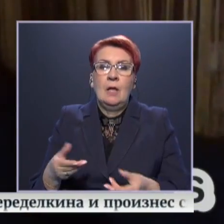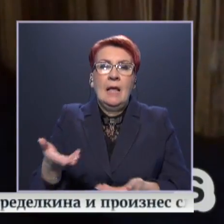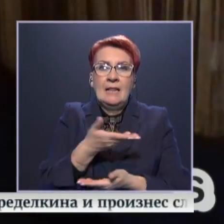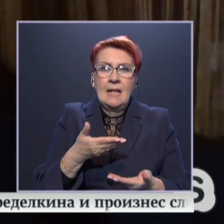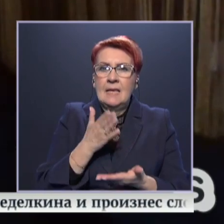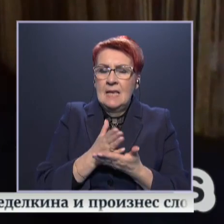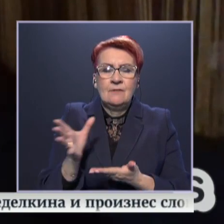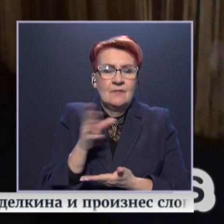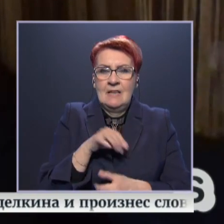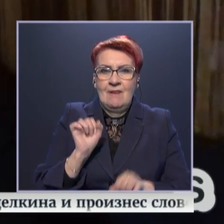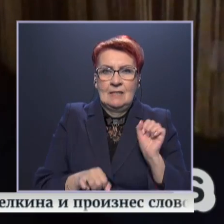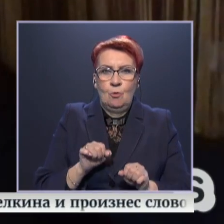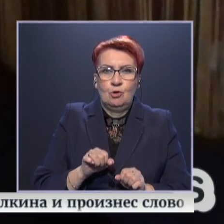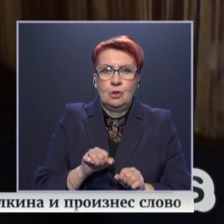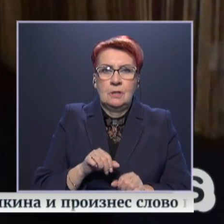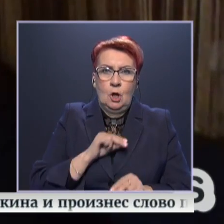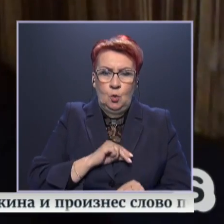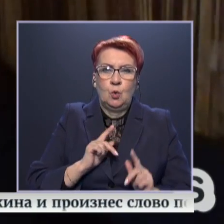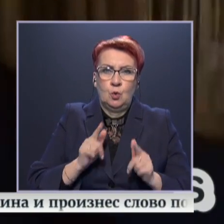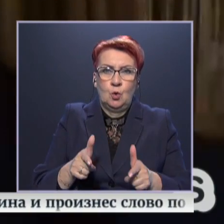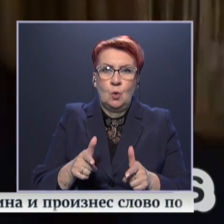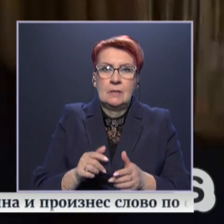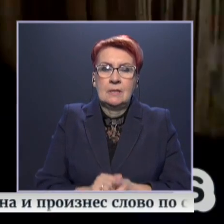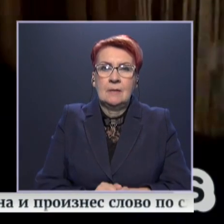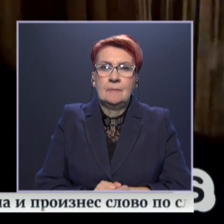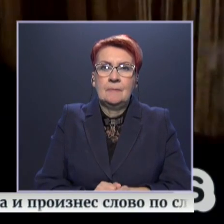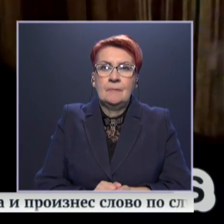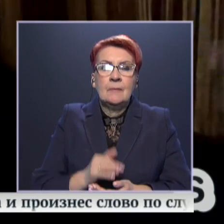все возможности потому что очень много в церковных